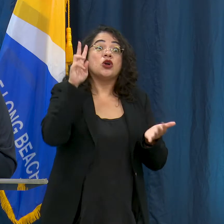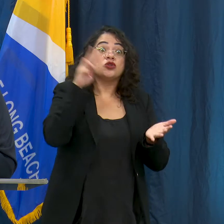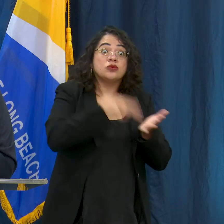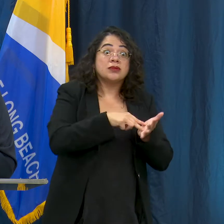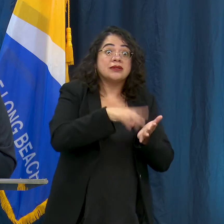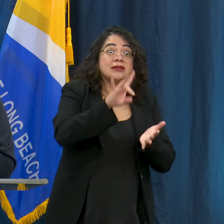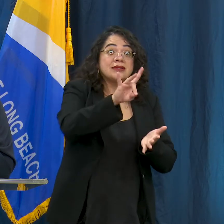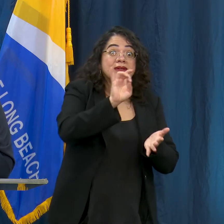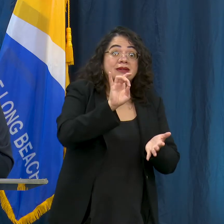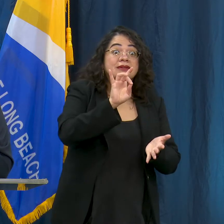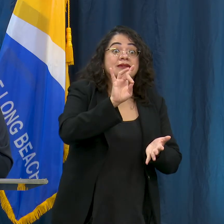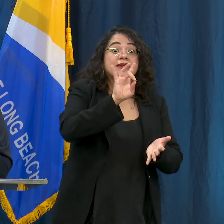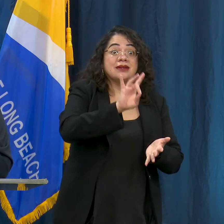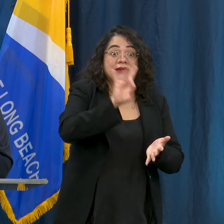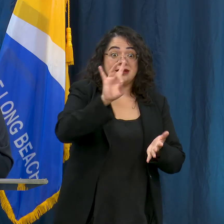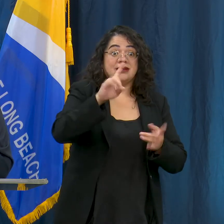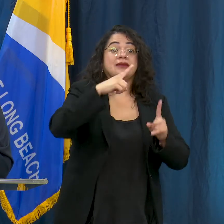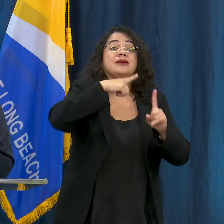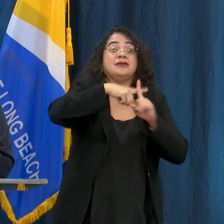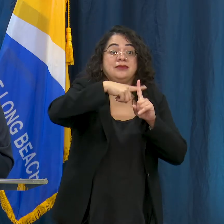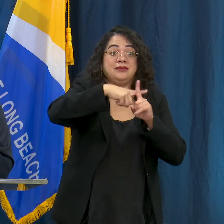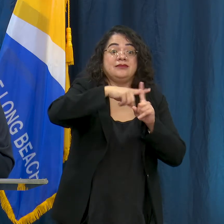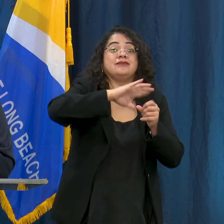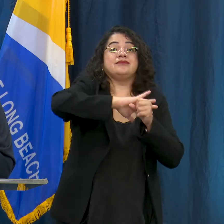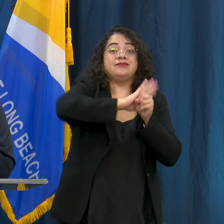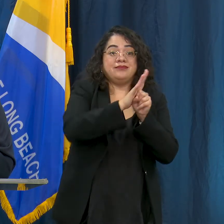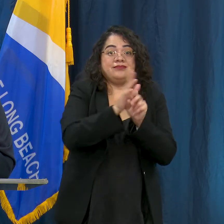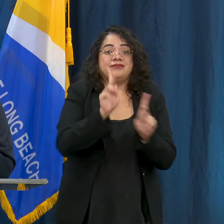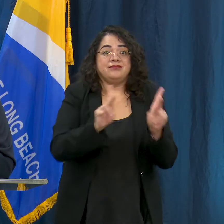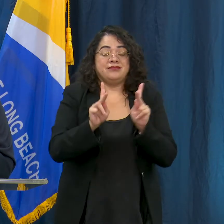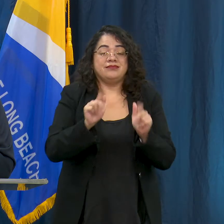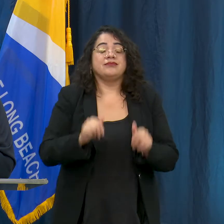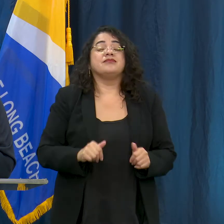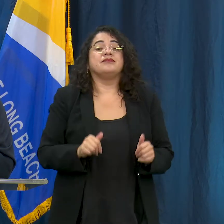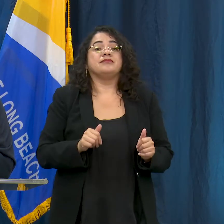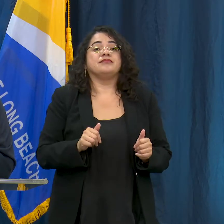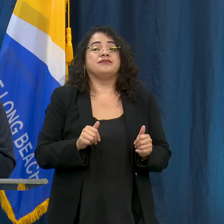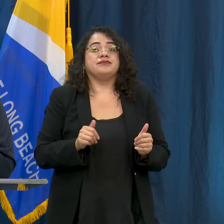solid o+ O's del Corona Vera's aproximadamente dos mil siento say ten